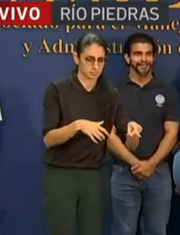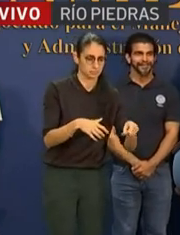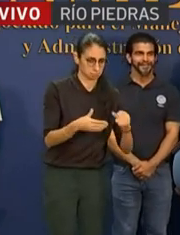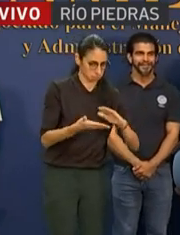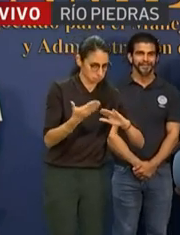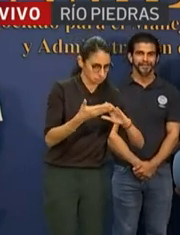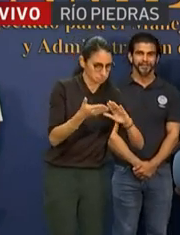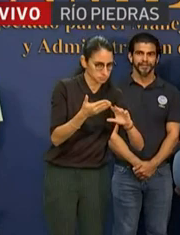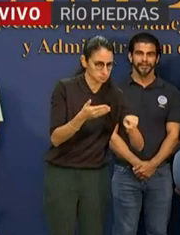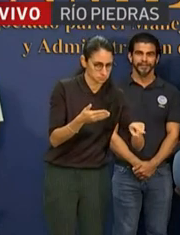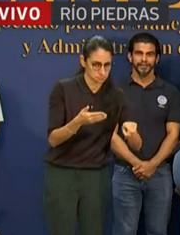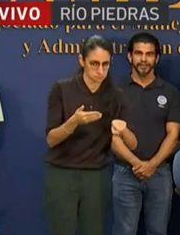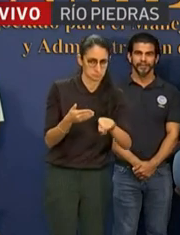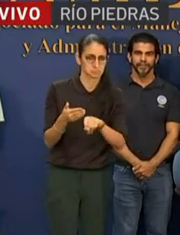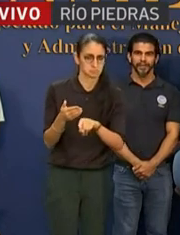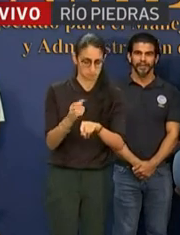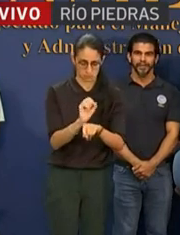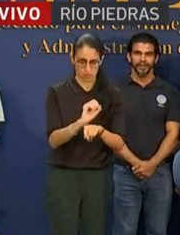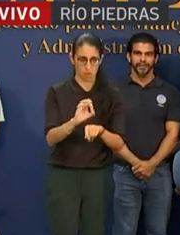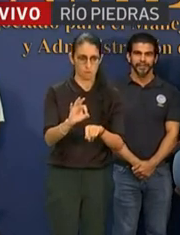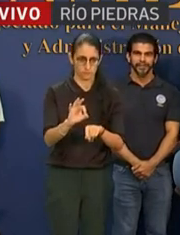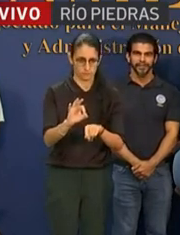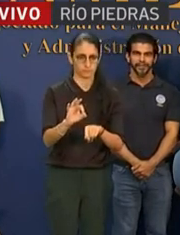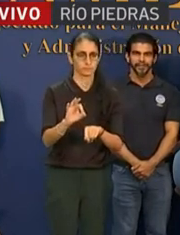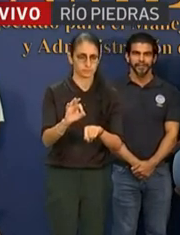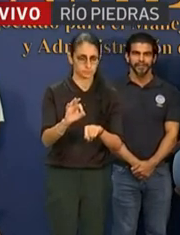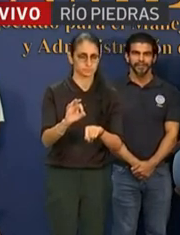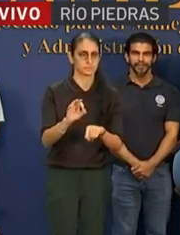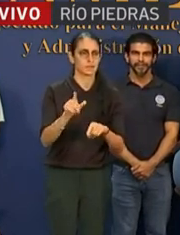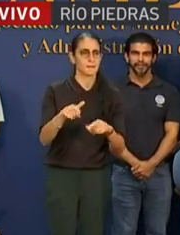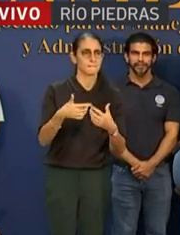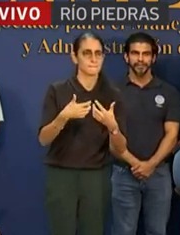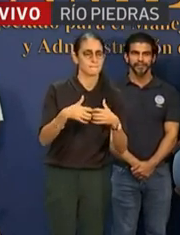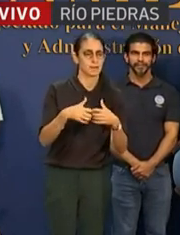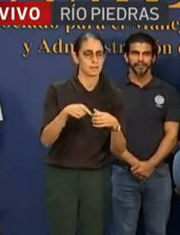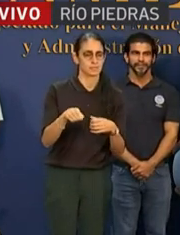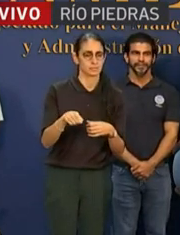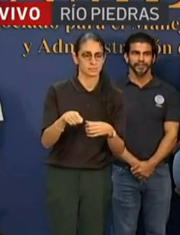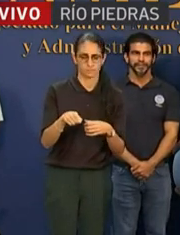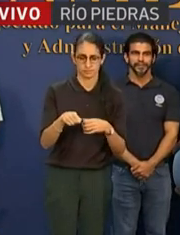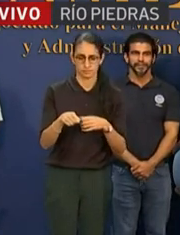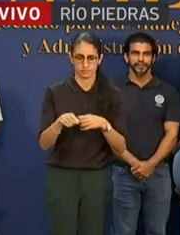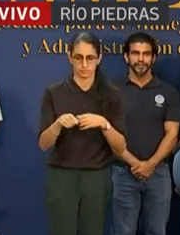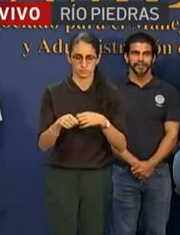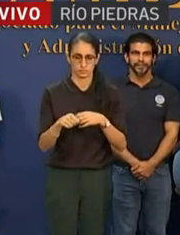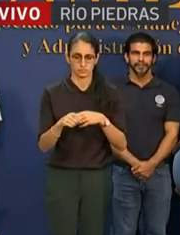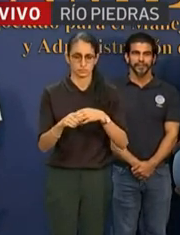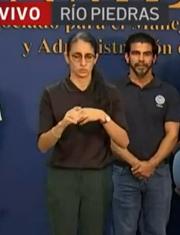DAÑOS?